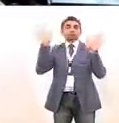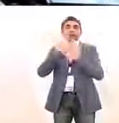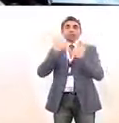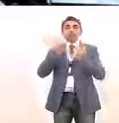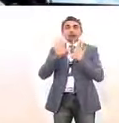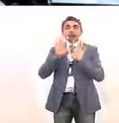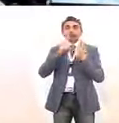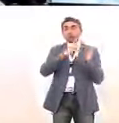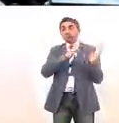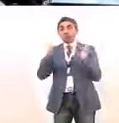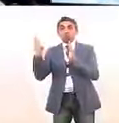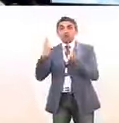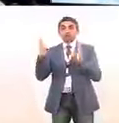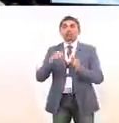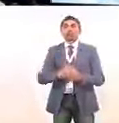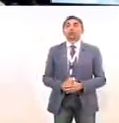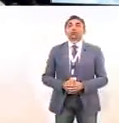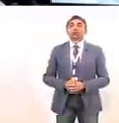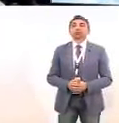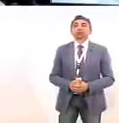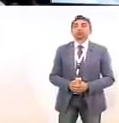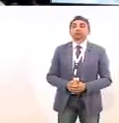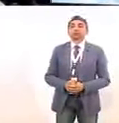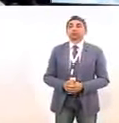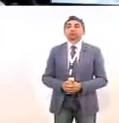nostro tempo.